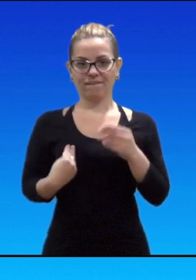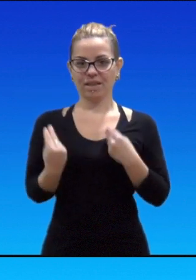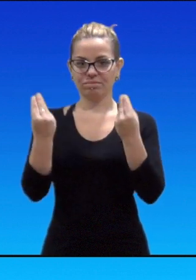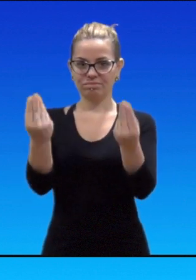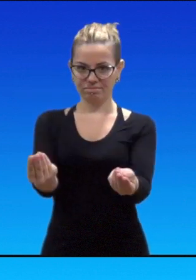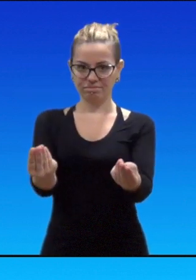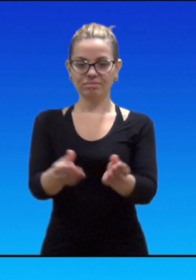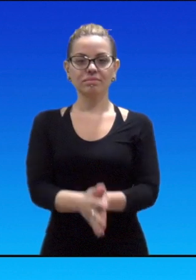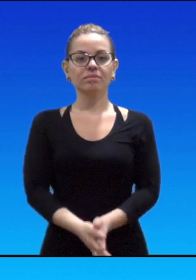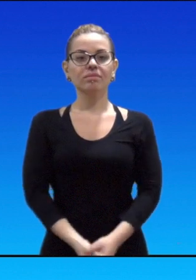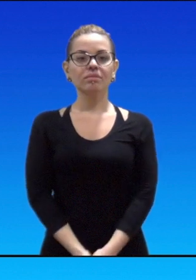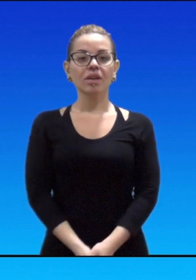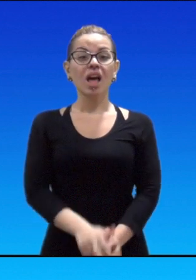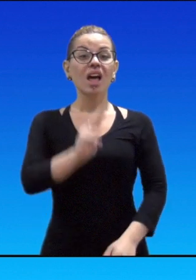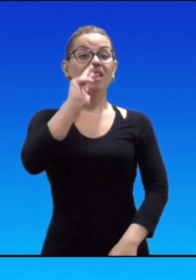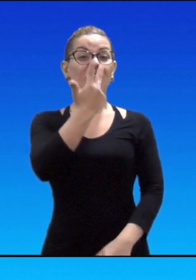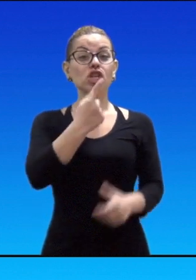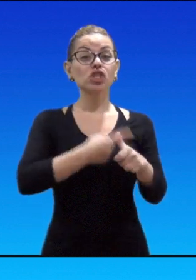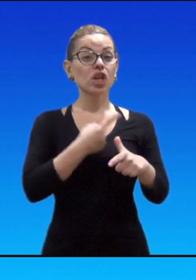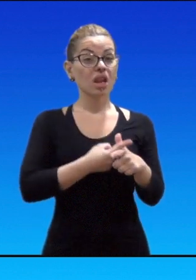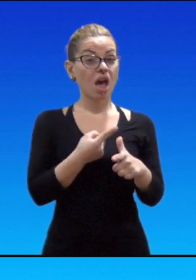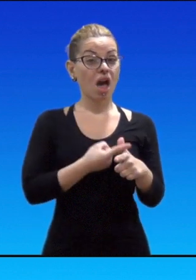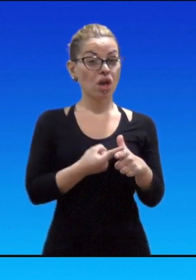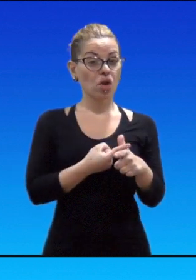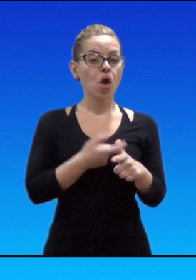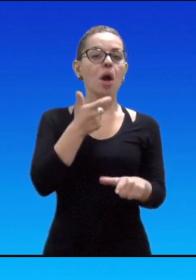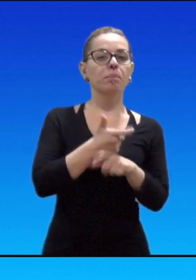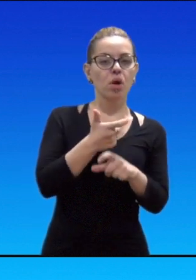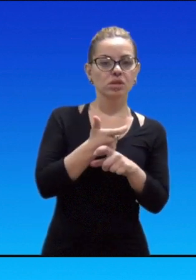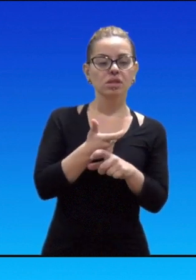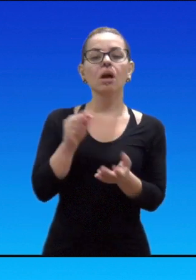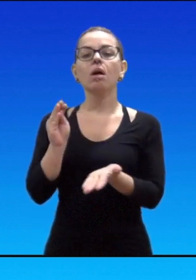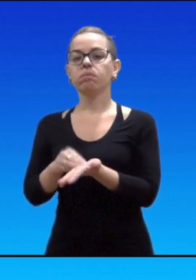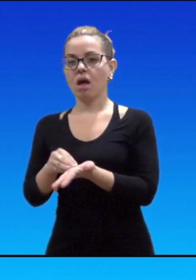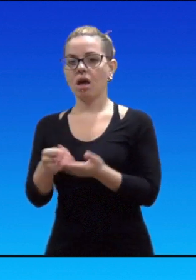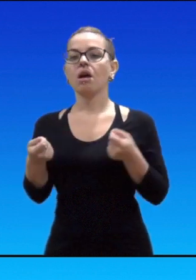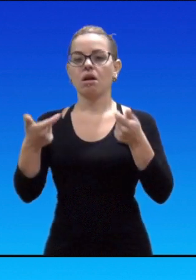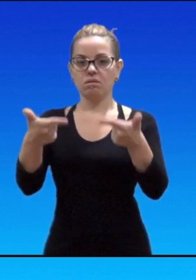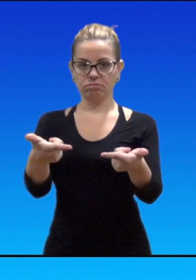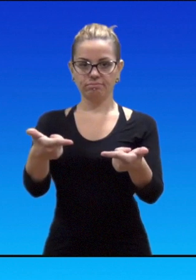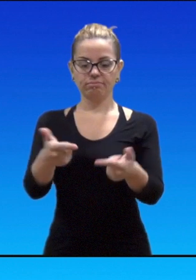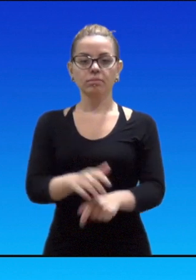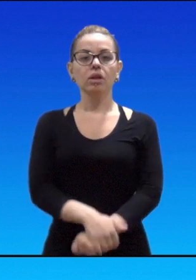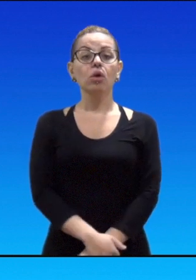il calendario di pagamento è il seguente: 3 Gennaio 2017 per Poste e Banche;